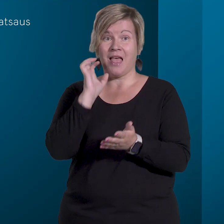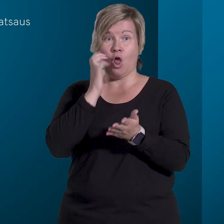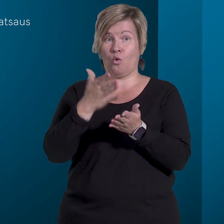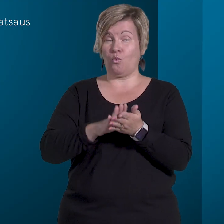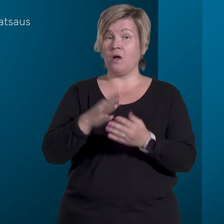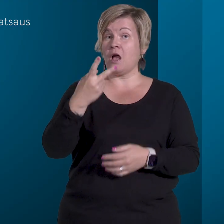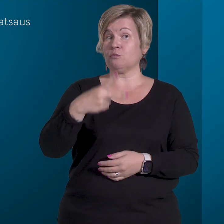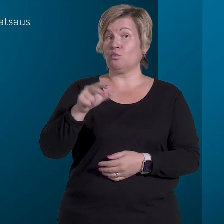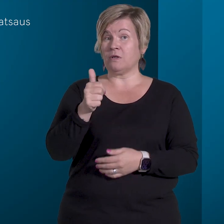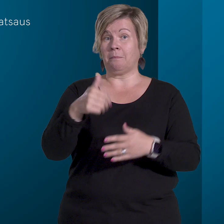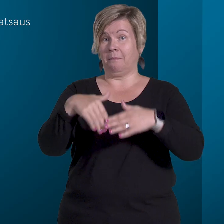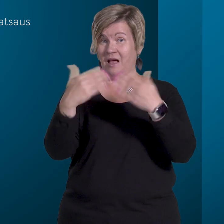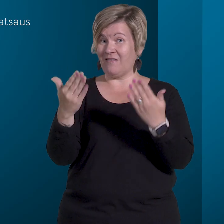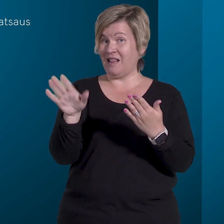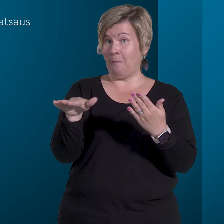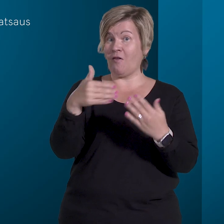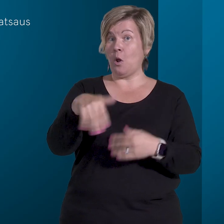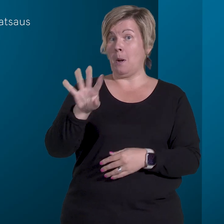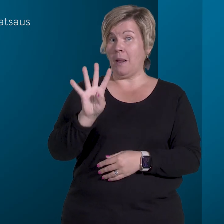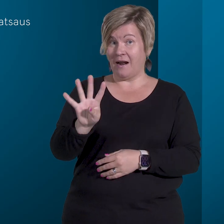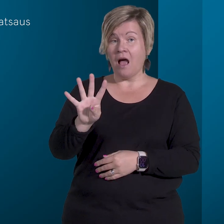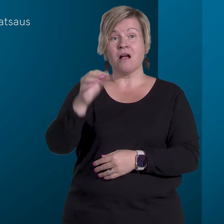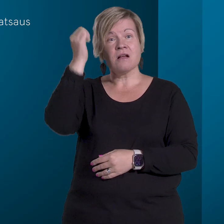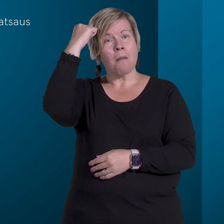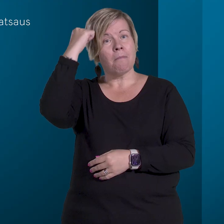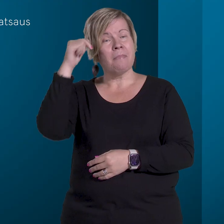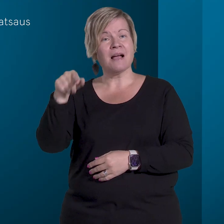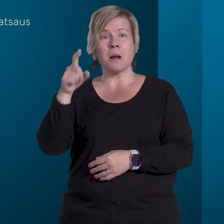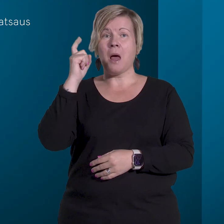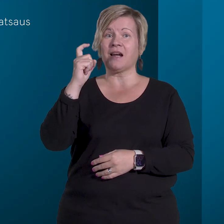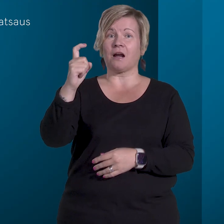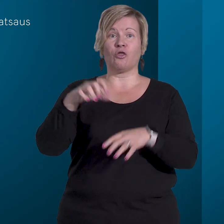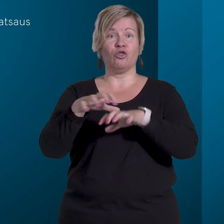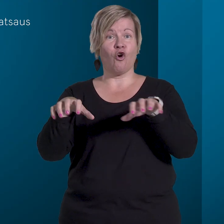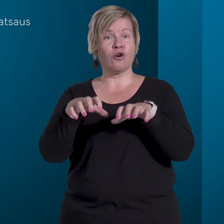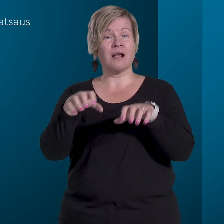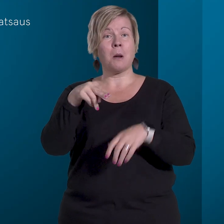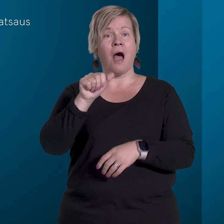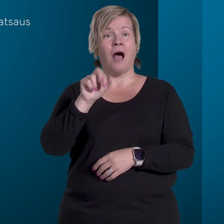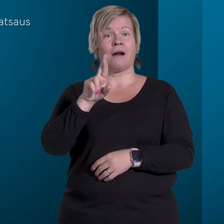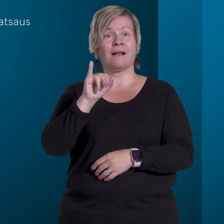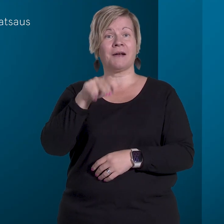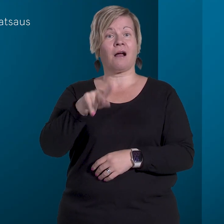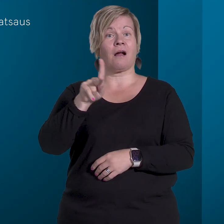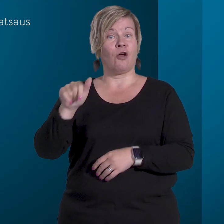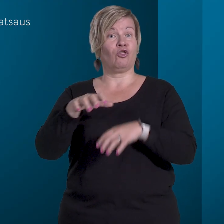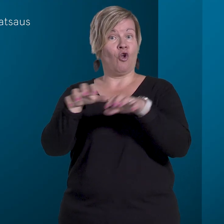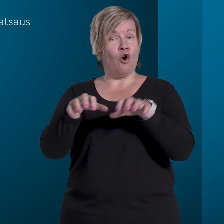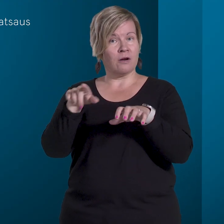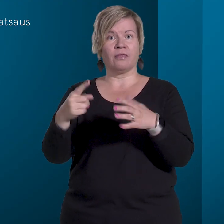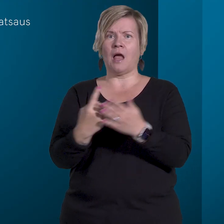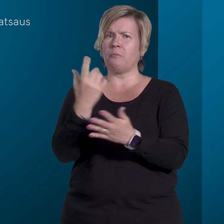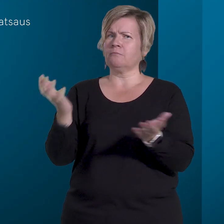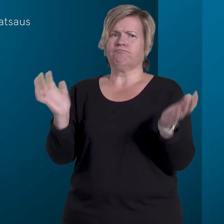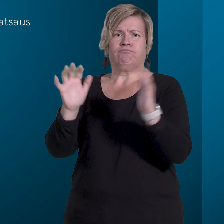Tapahtumakimaran aloittaa Kampin Narinkka- torilla 29.8. kello 16 järjestettävä -